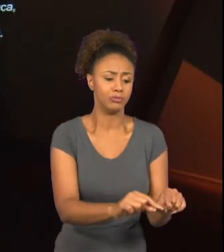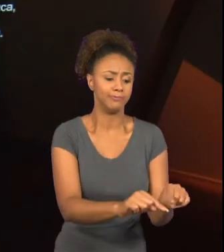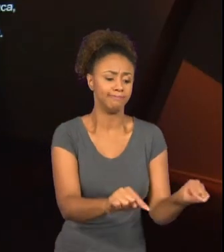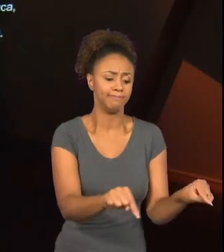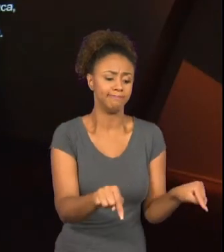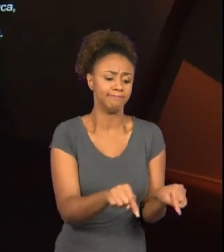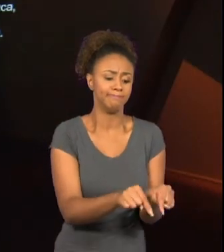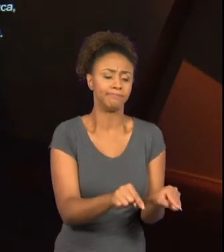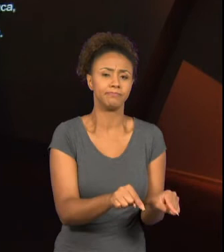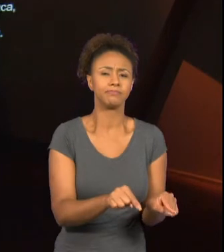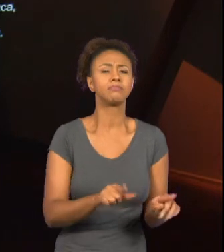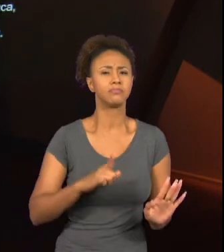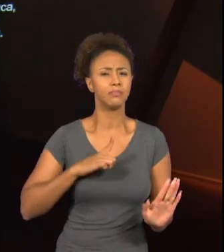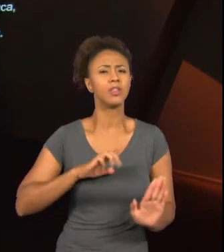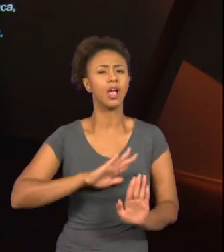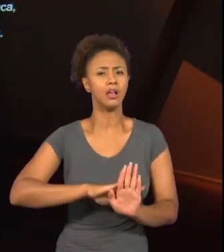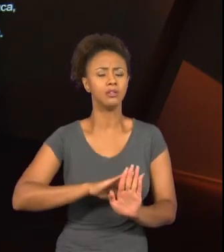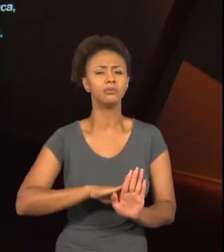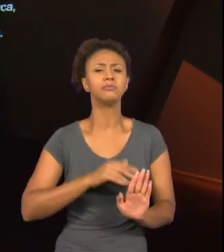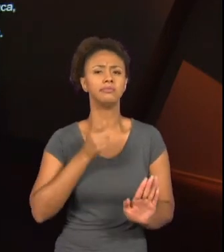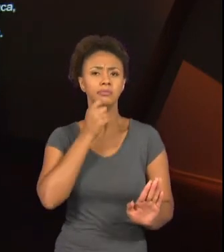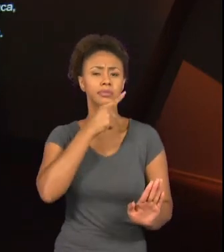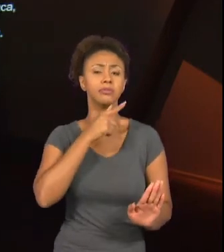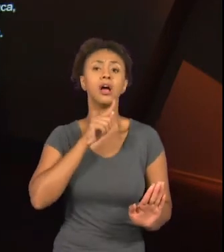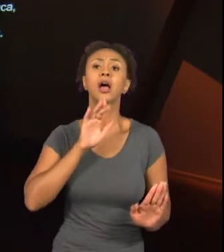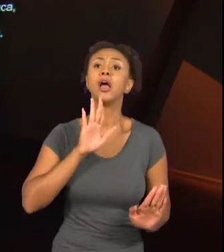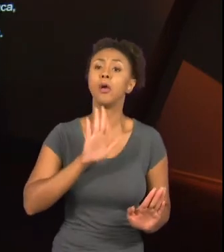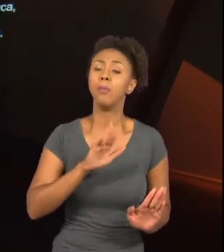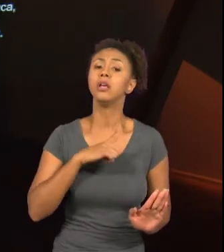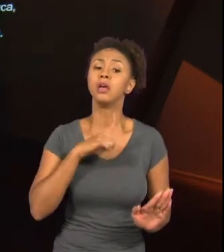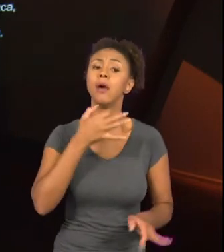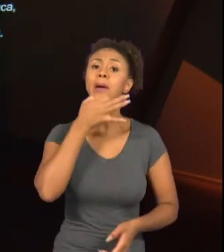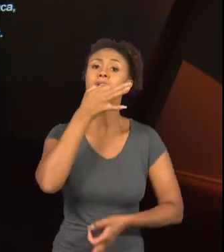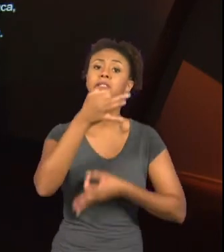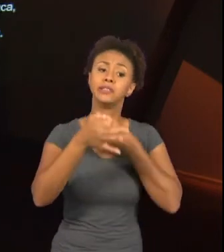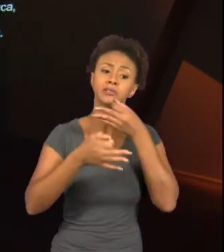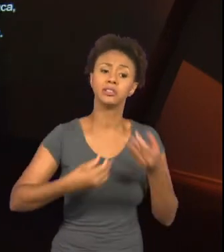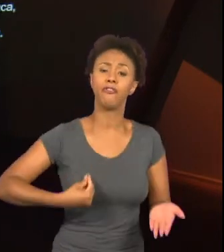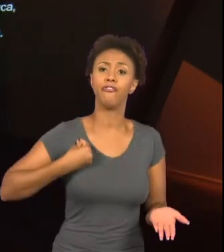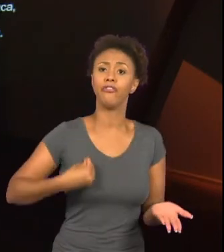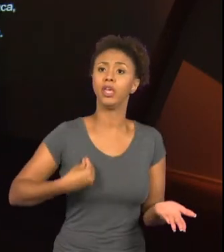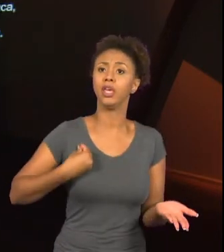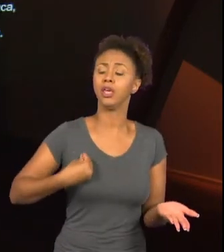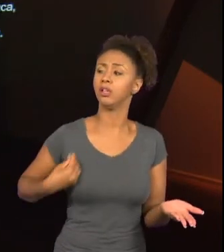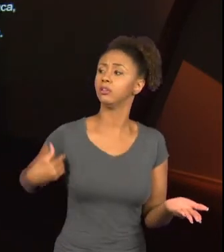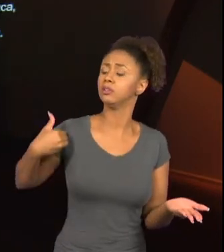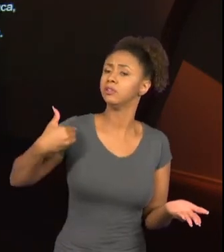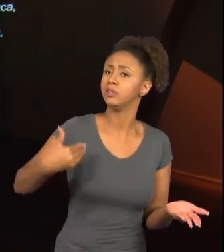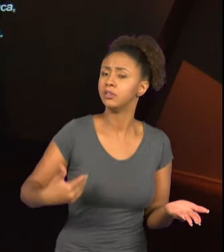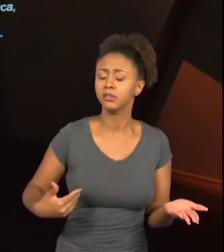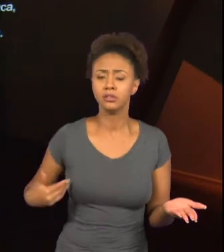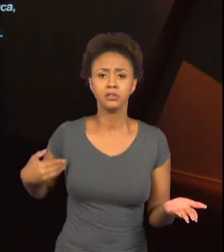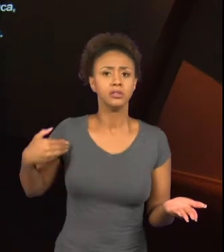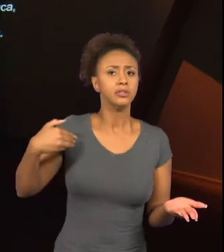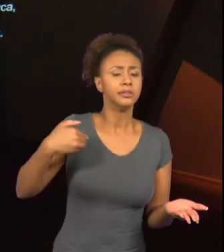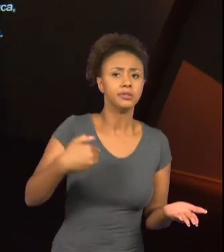QUE UMA VISÃO EXTREMAMENTE CRÍTICA A RESPEITO DESSA SINA, DESSA VIDA, DESSE DESTINO, DE SÓ SER